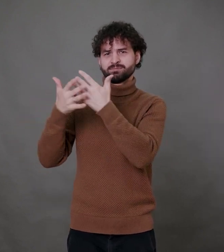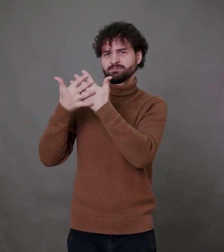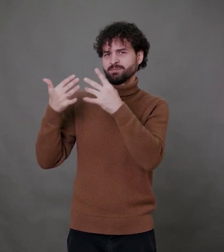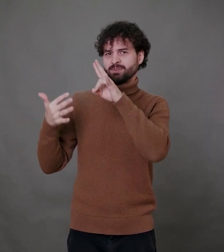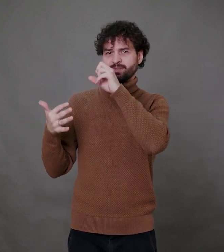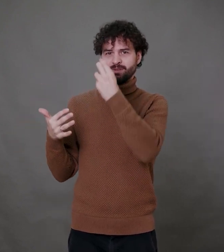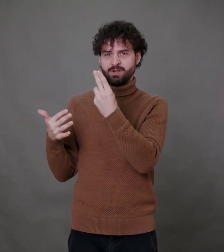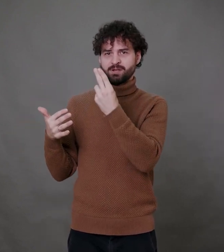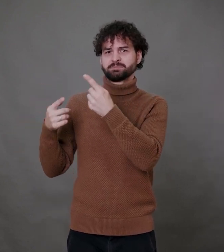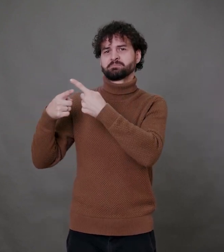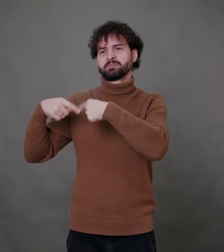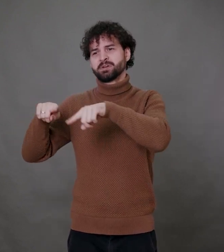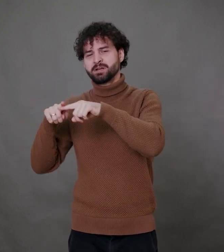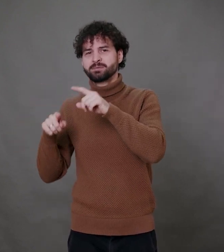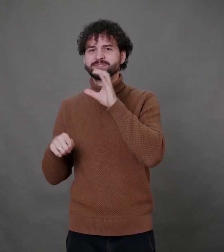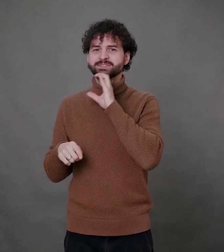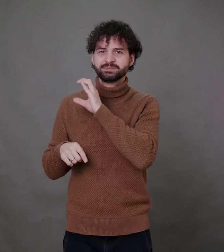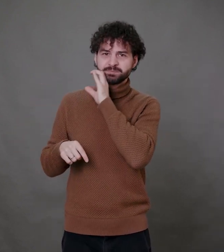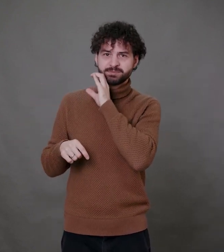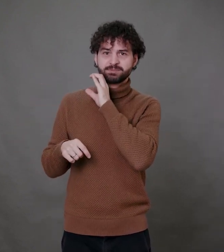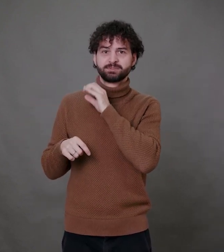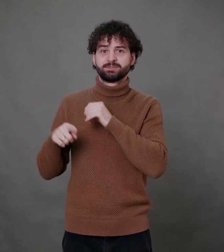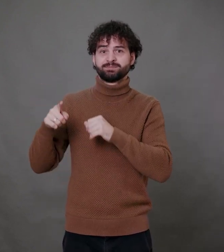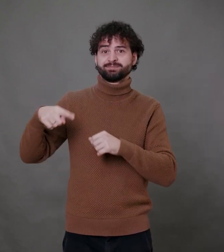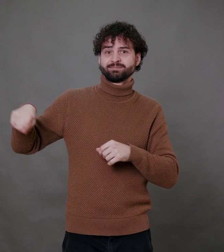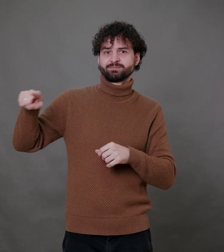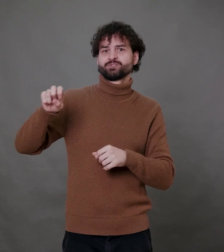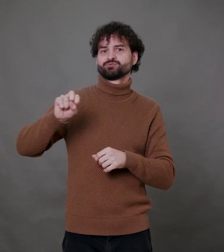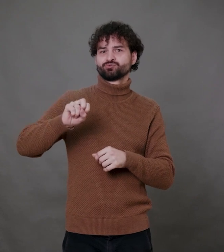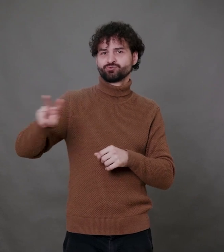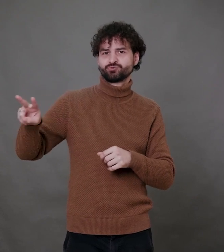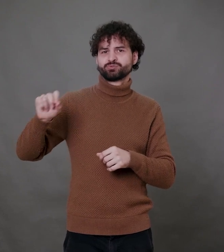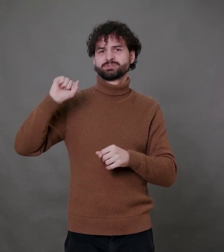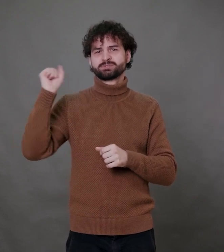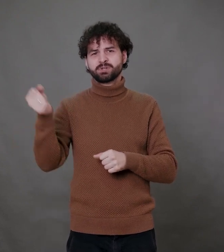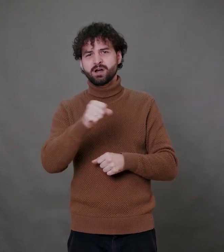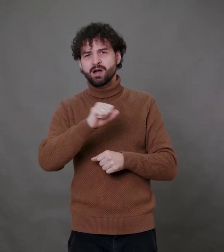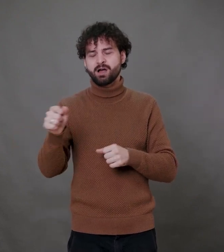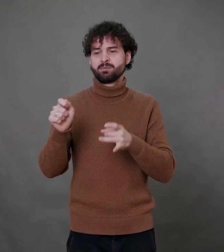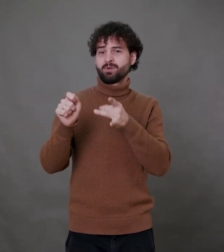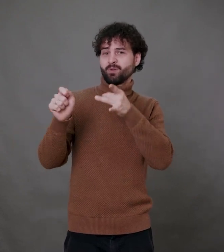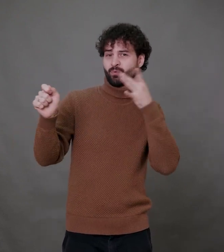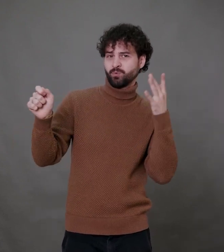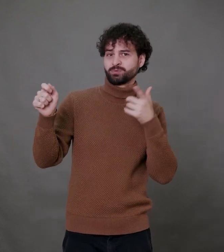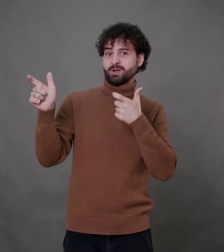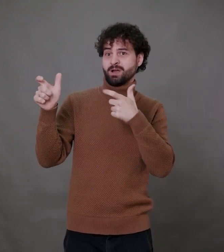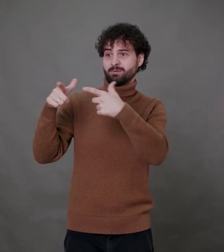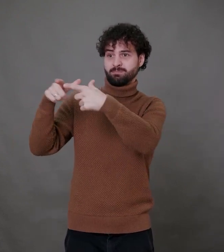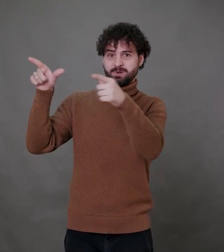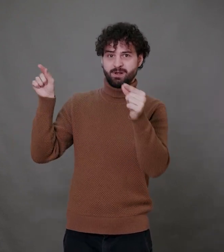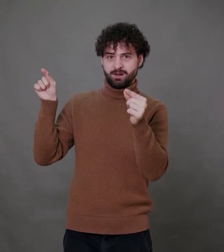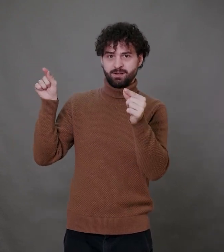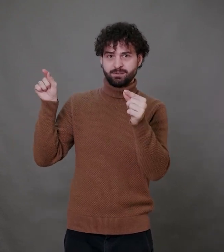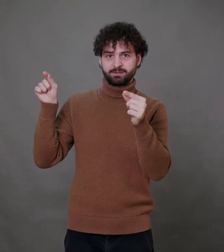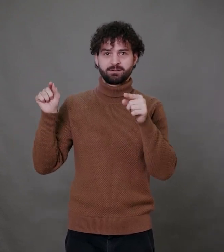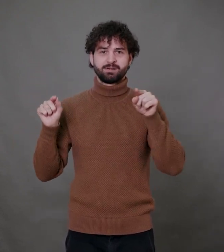разных народностей и племен Сибири. Они вооружены саблями, луками и арбалетами.